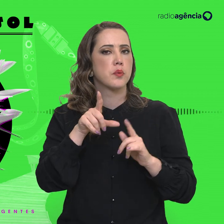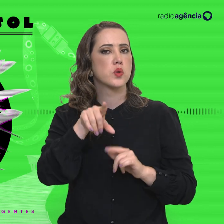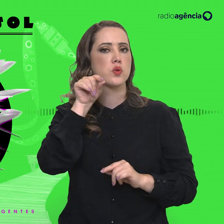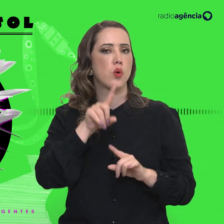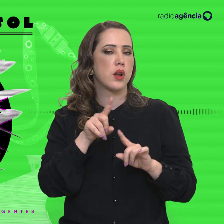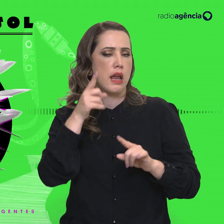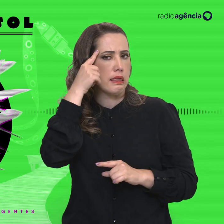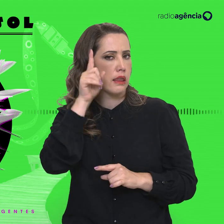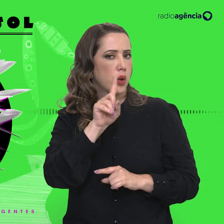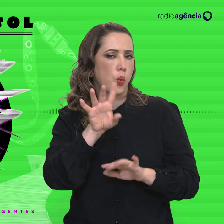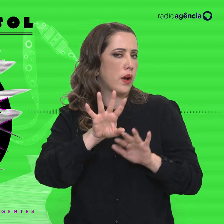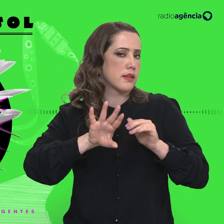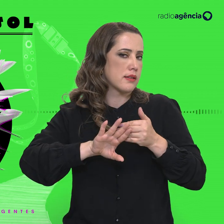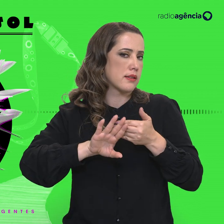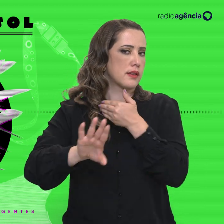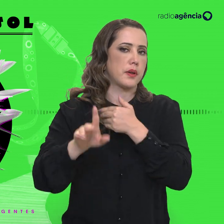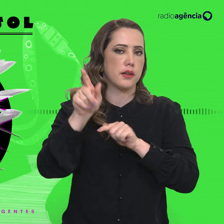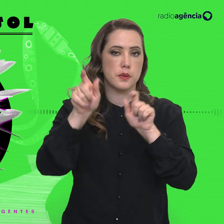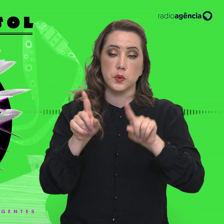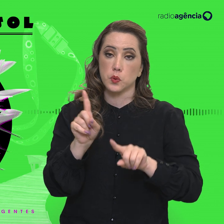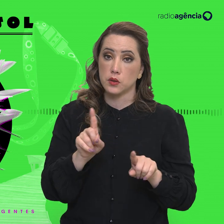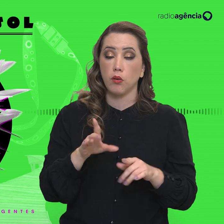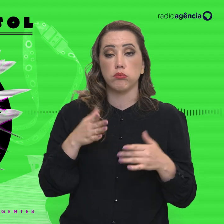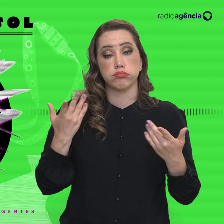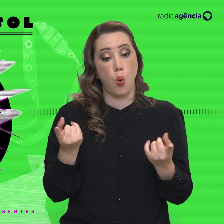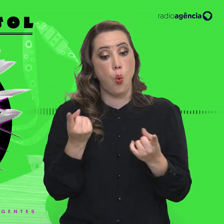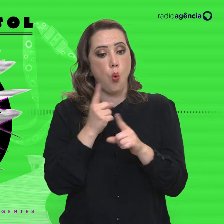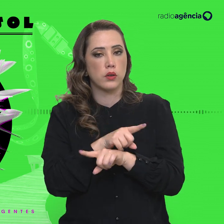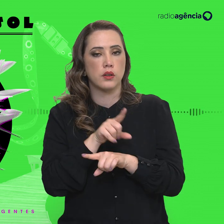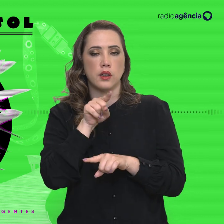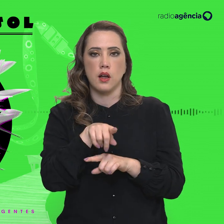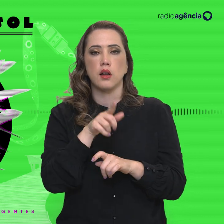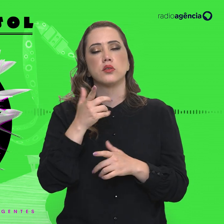[Leyberson] Pelo contrário, ações como essa são algumas das muitas estratégias de